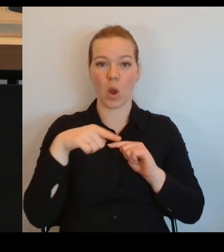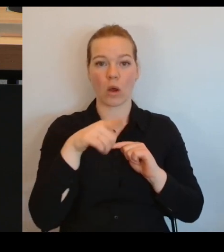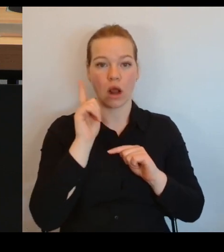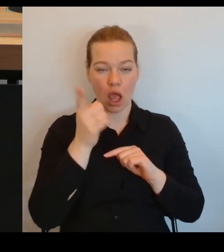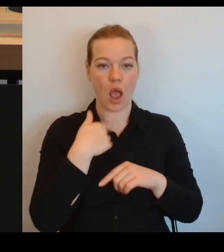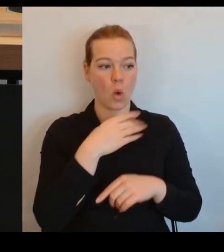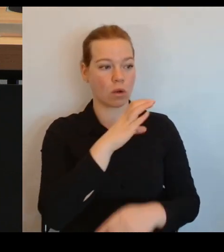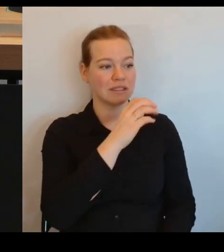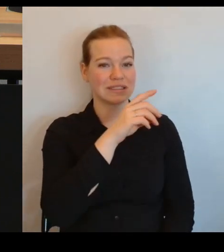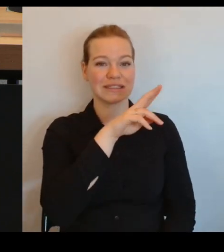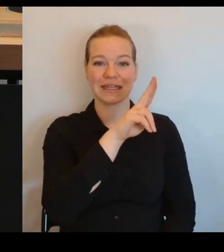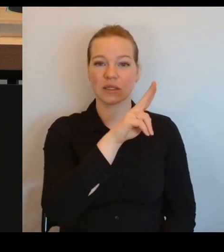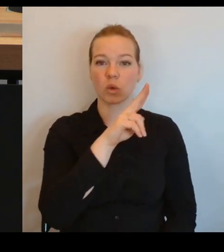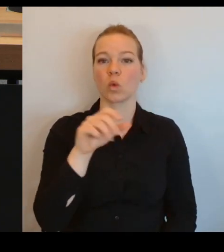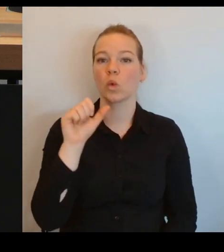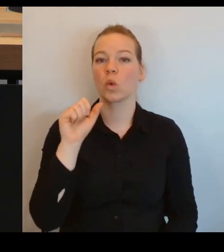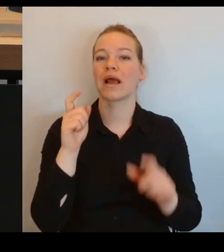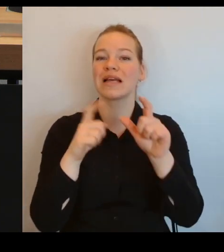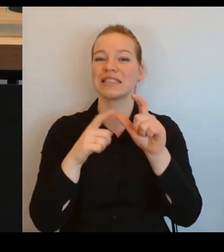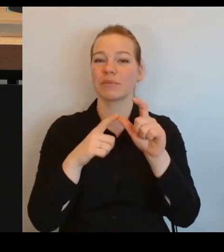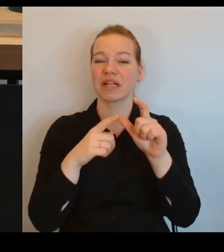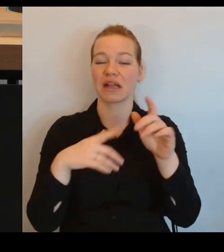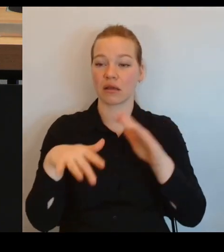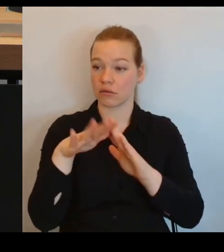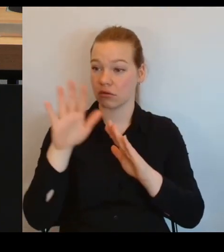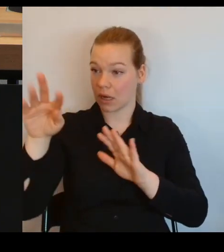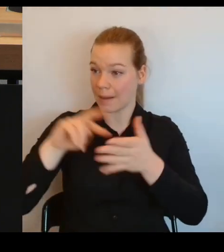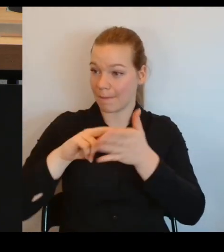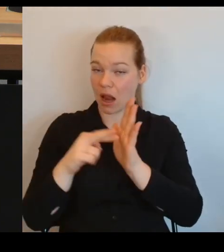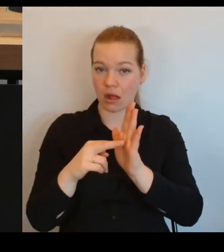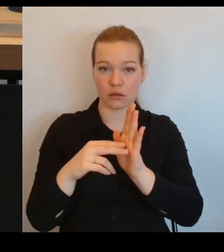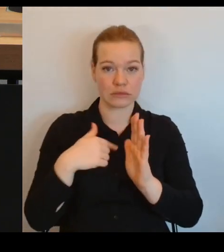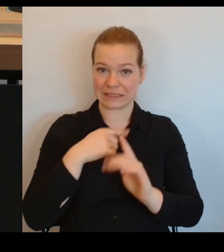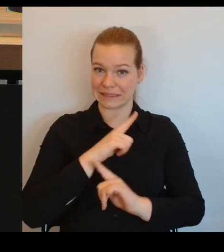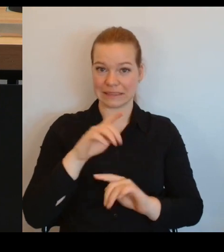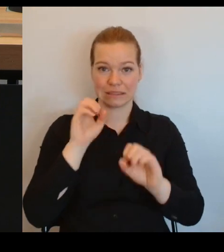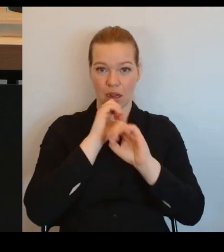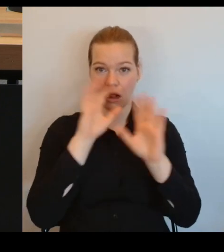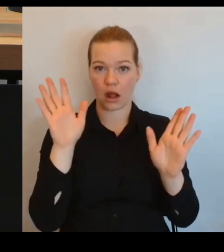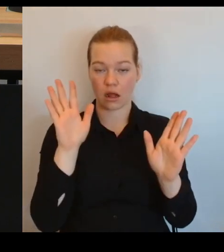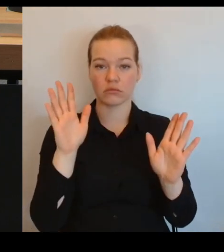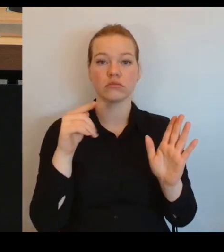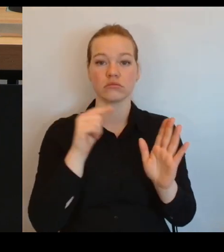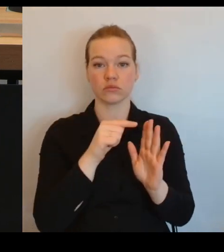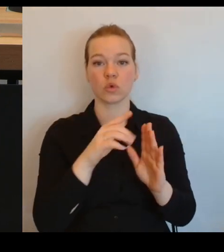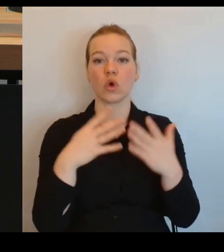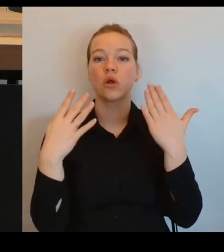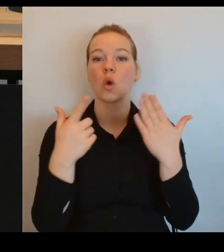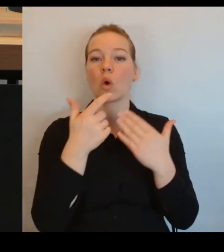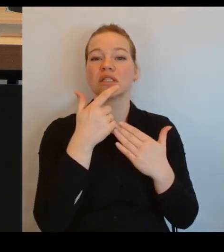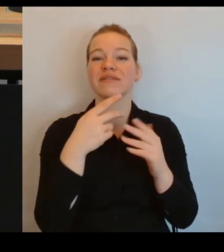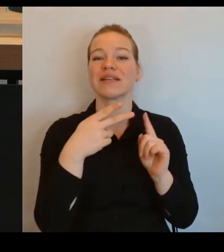Kommt das 29 € Ticket noch? Inzwischen hat das einzige Wahlversprechen der SPD in der Koalition kaum noch Freundinnen.